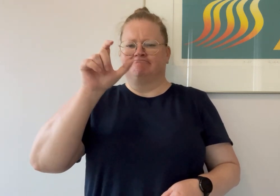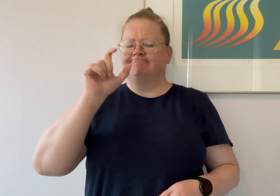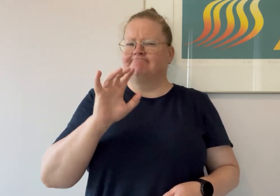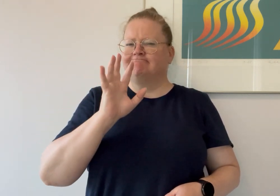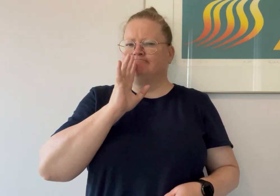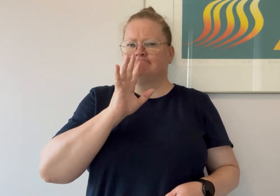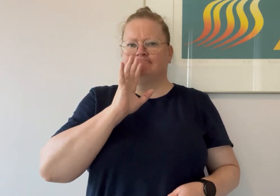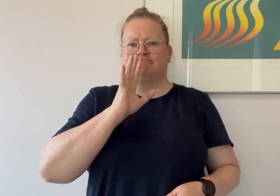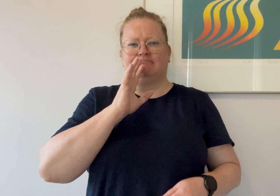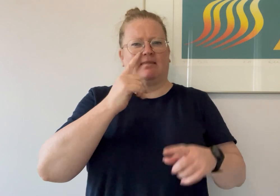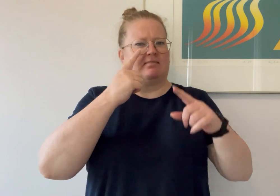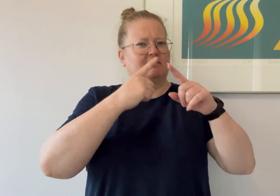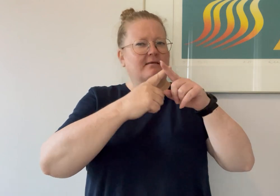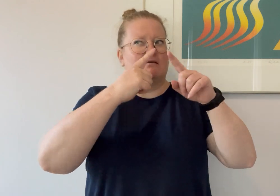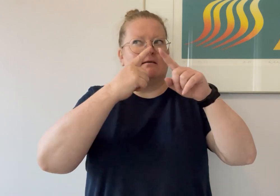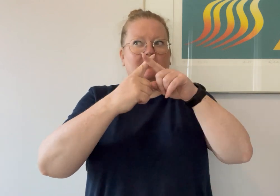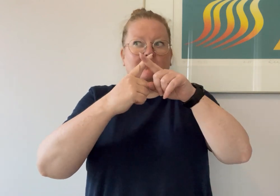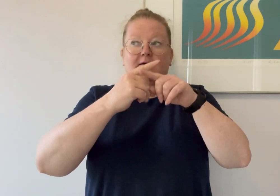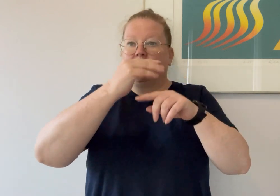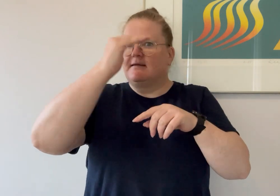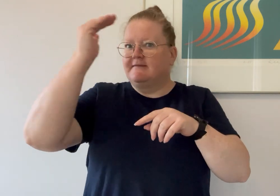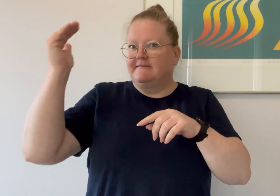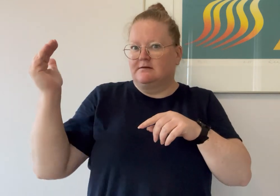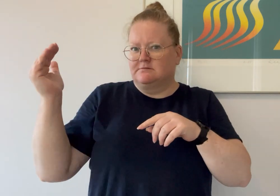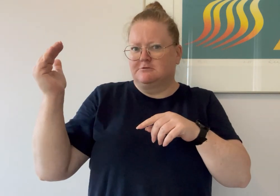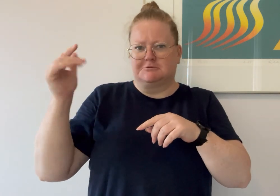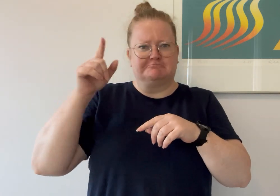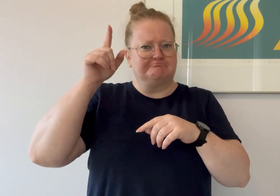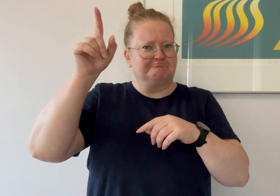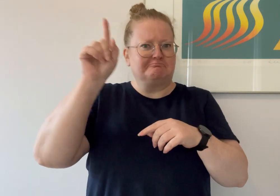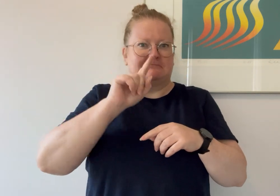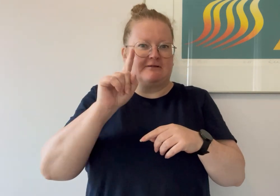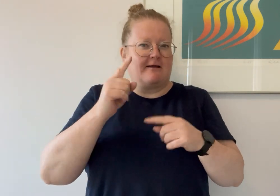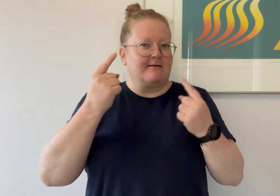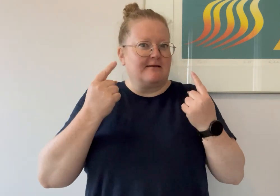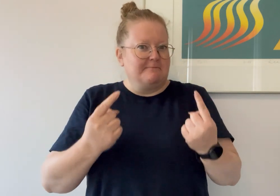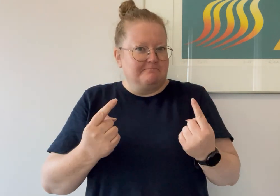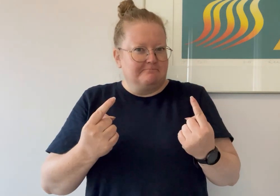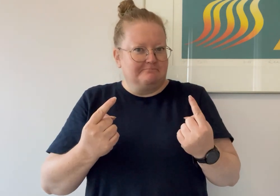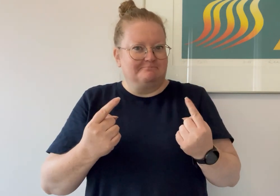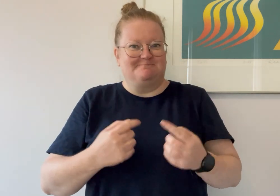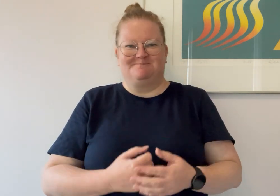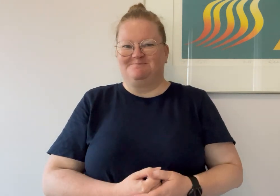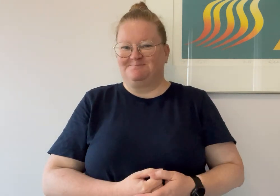joka kertoo meille tähtitaivaan ihmeistä.